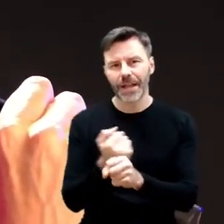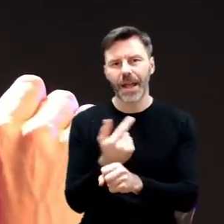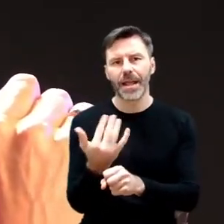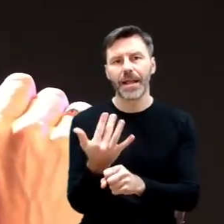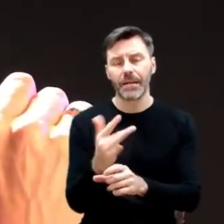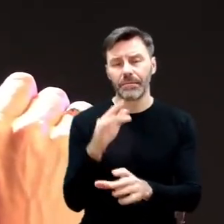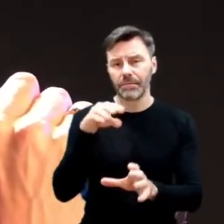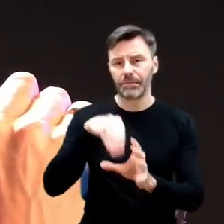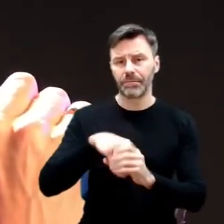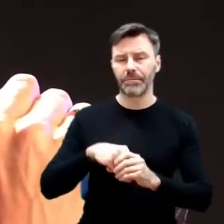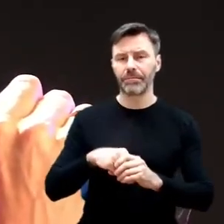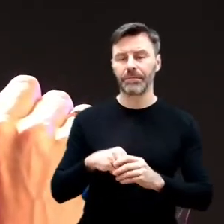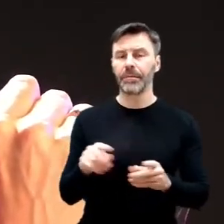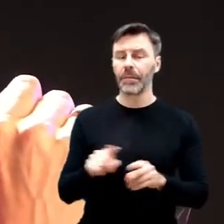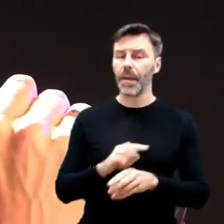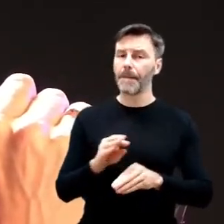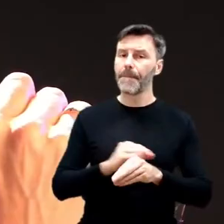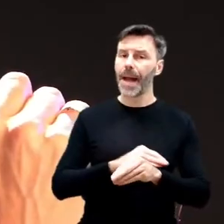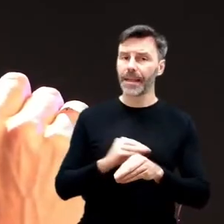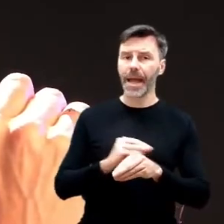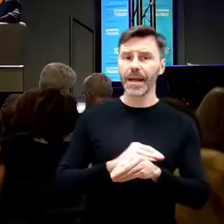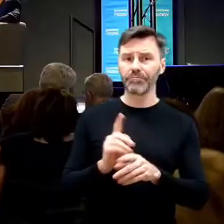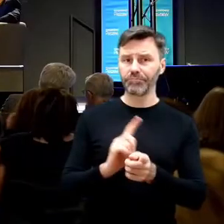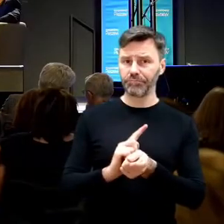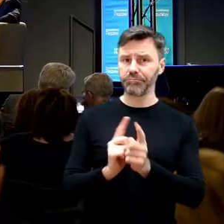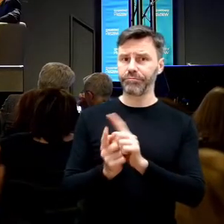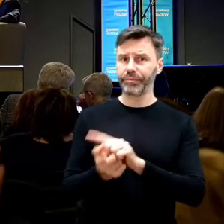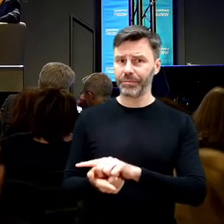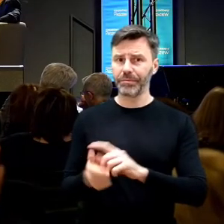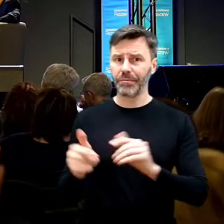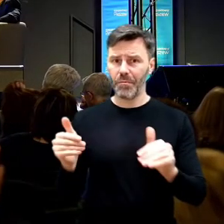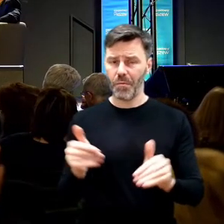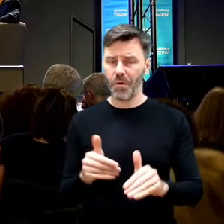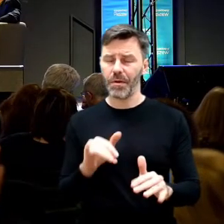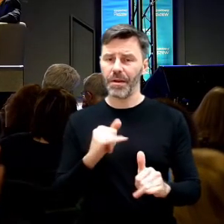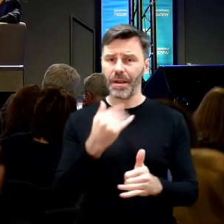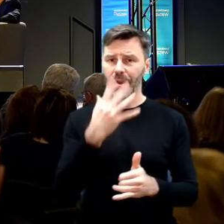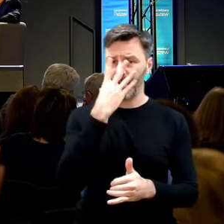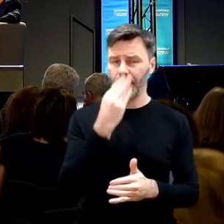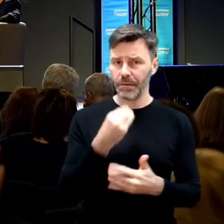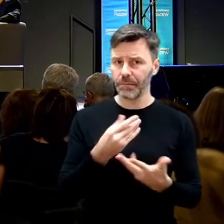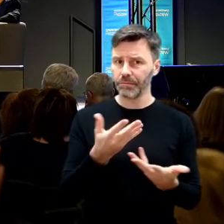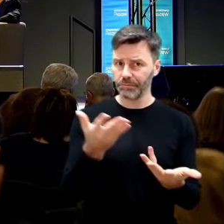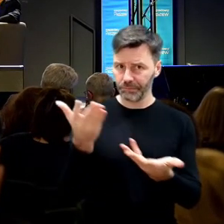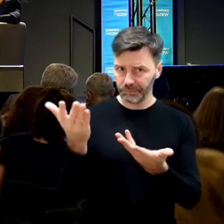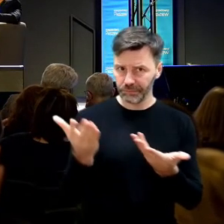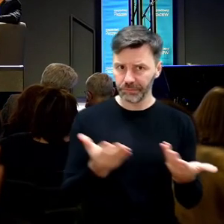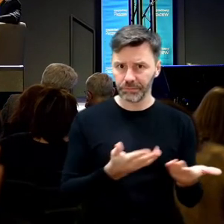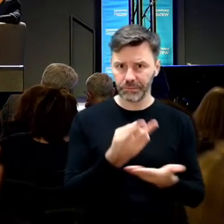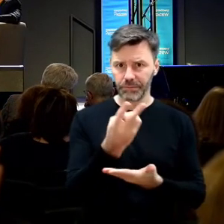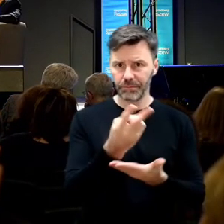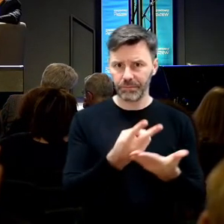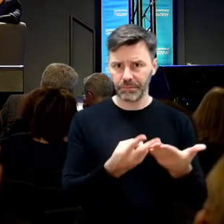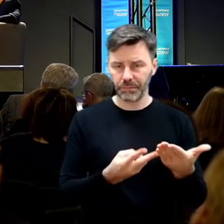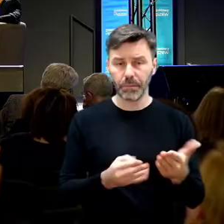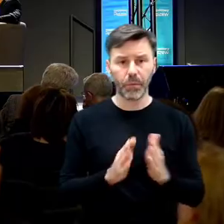poddane recyklingowi, także cała masa informacji na temat projektu. Zachęcam do zapoznania się z tym. Poproszę tylko w skrócie powiedzieć, co tam się dzieje?